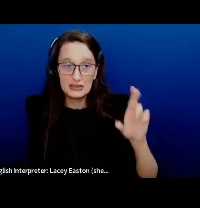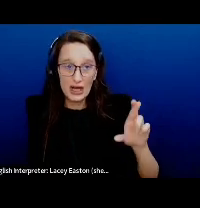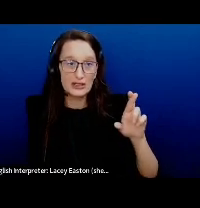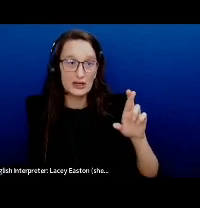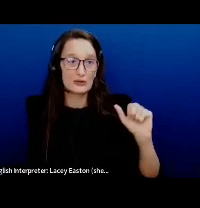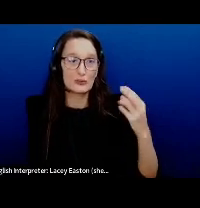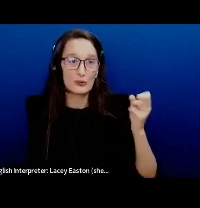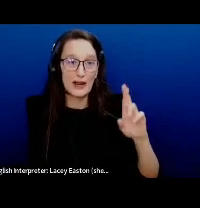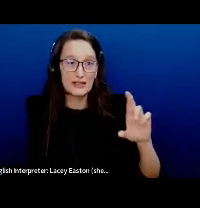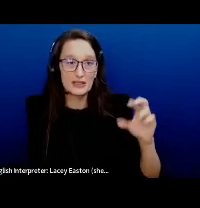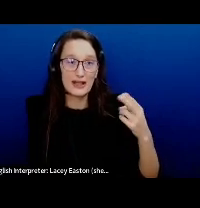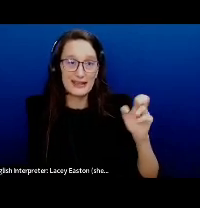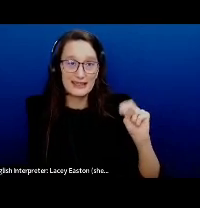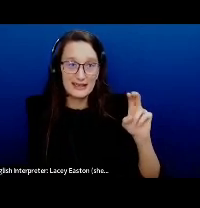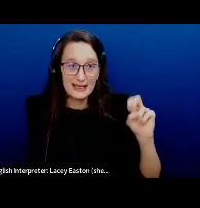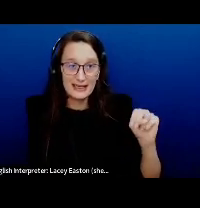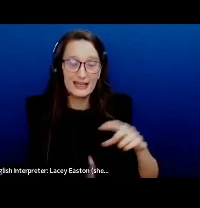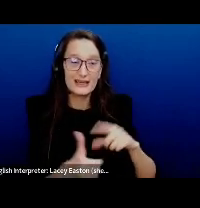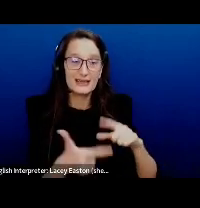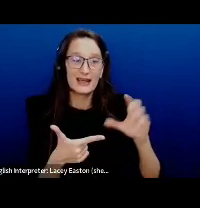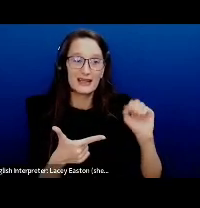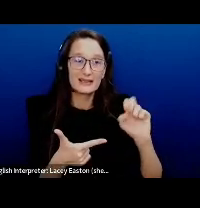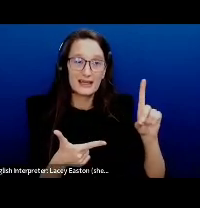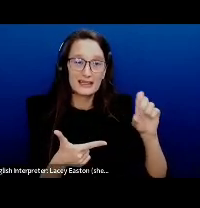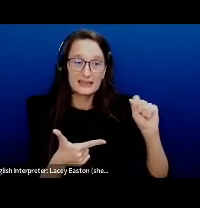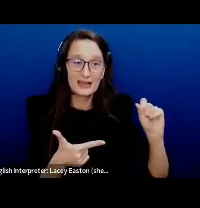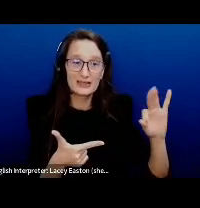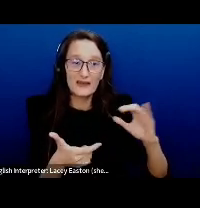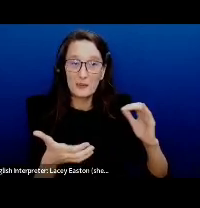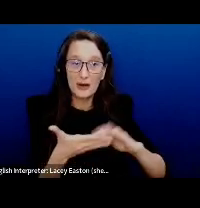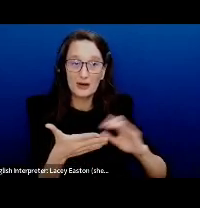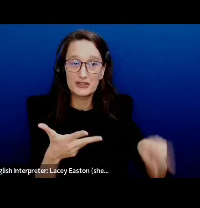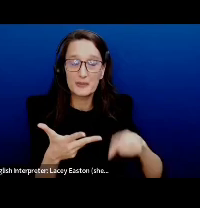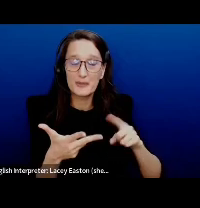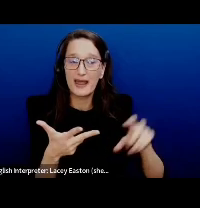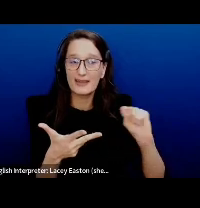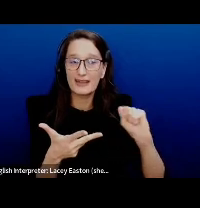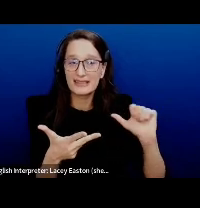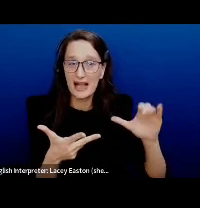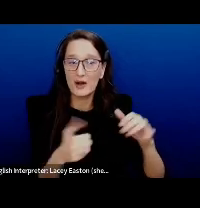Seeds of Partnership y la Oficina de Educación del Condado de Sacramento. Quiero reconocer y